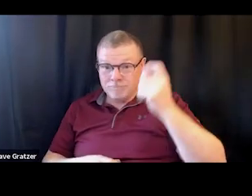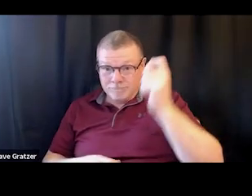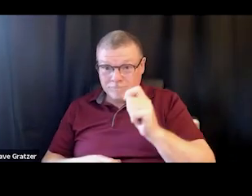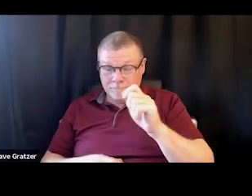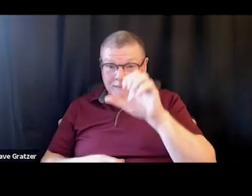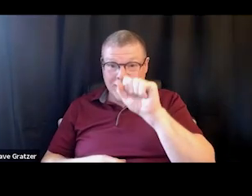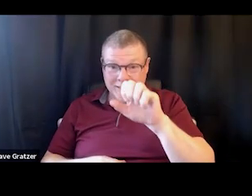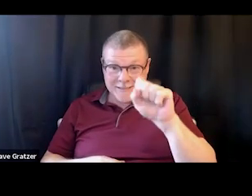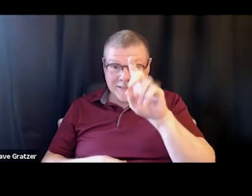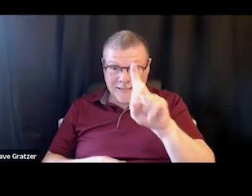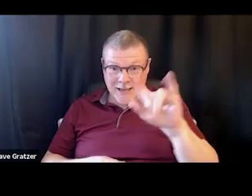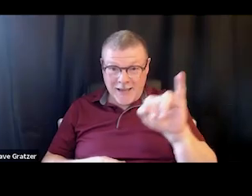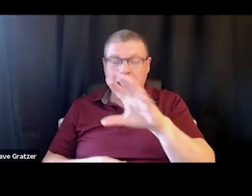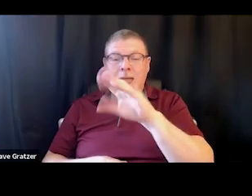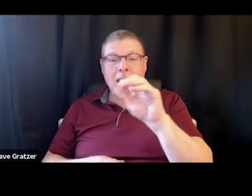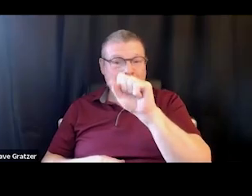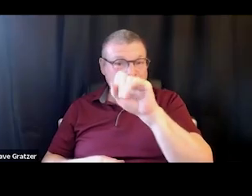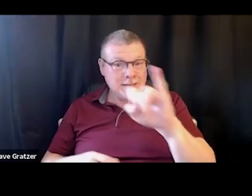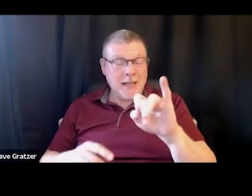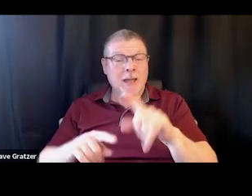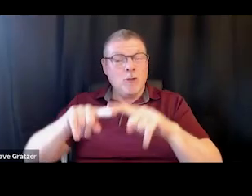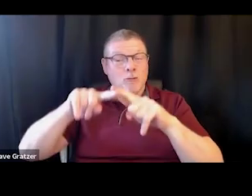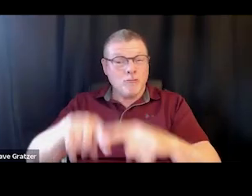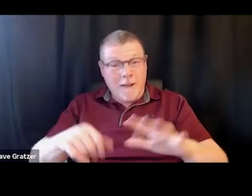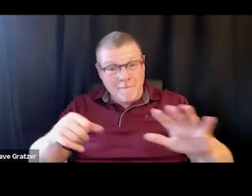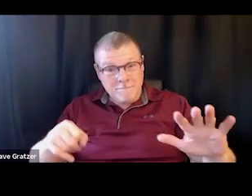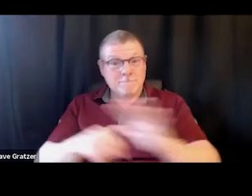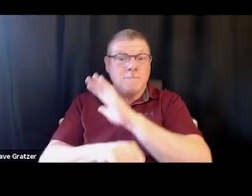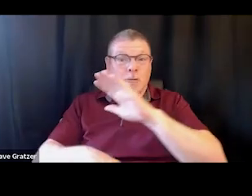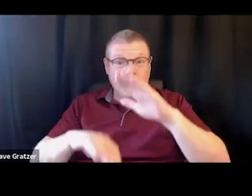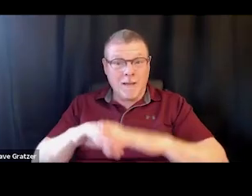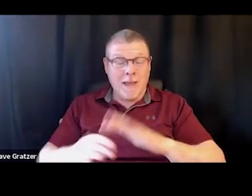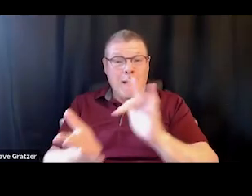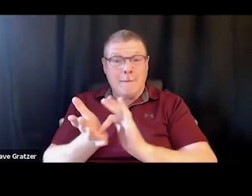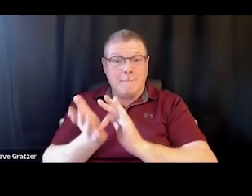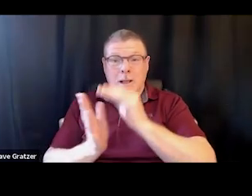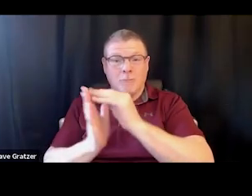no podemos depender únicamente de los registros médicos, porque muchas personas no buscan atención médica,